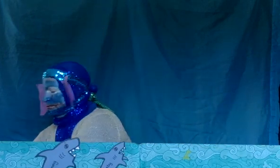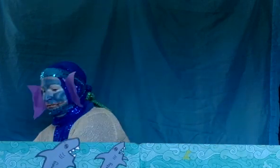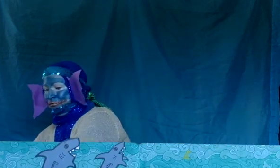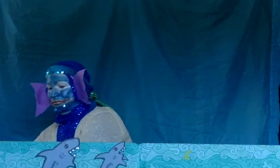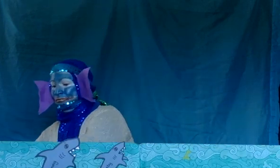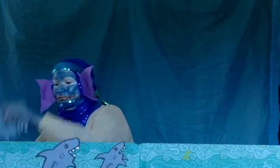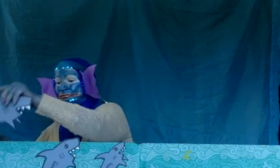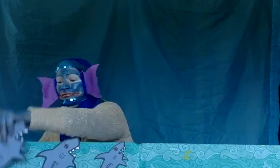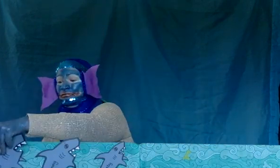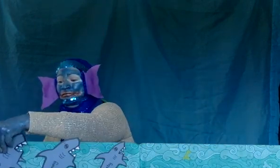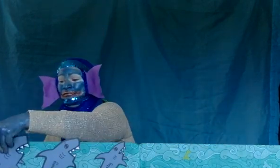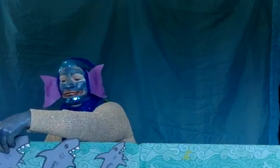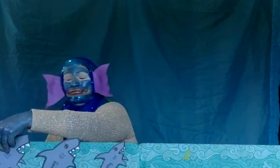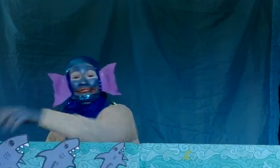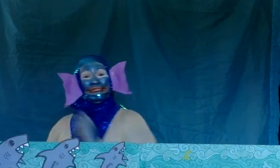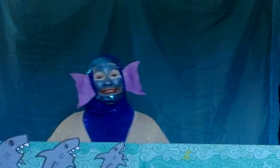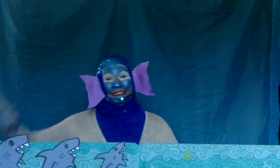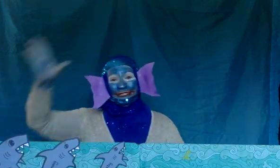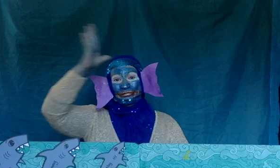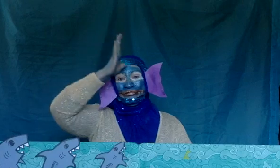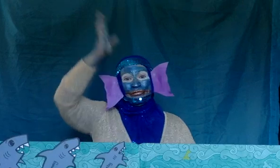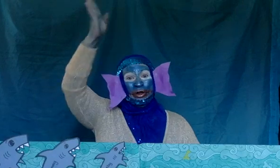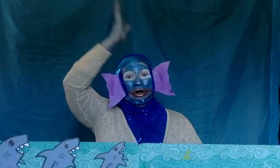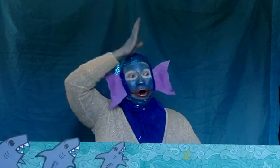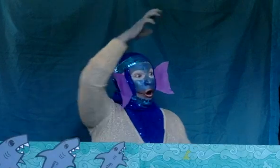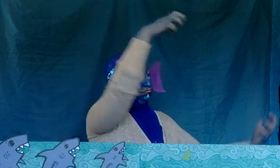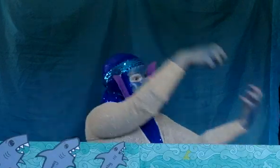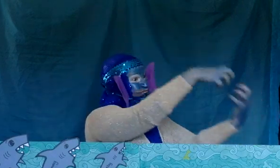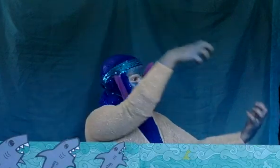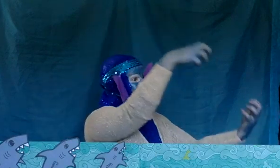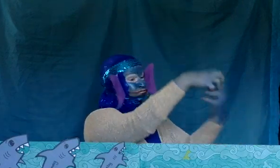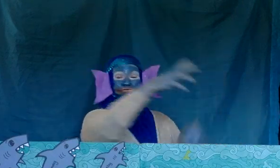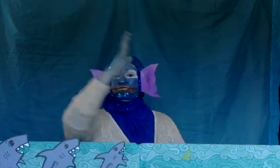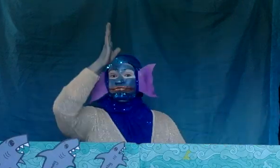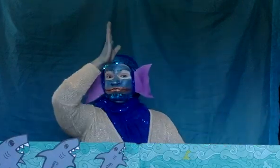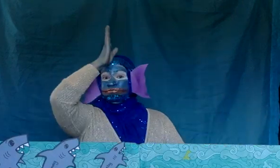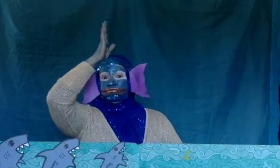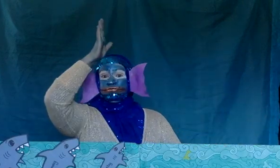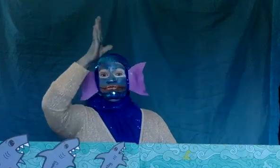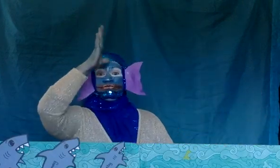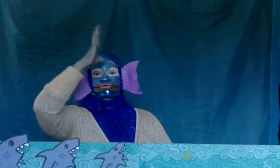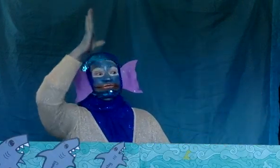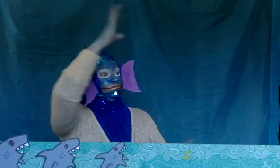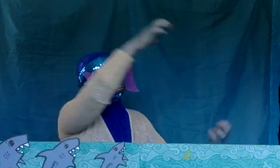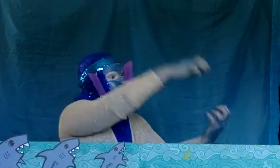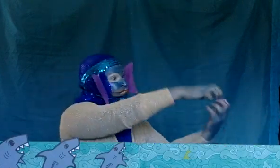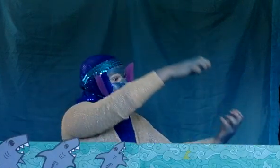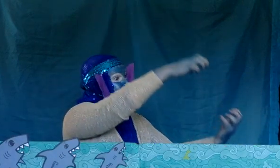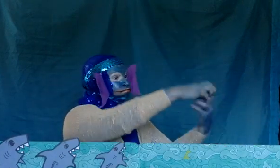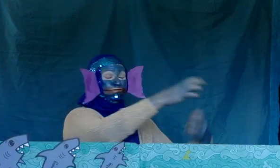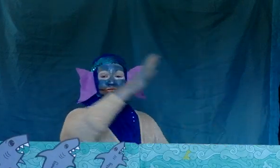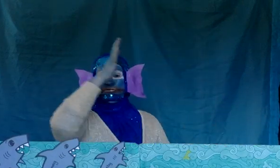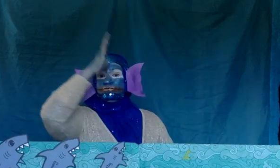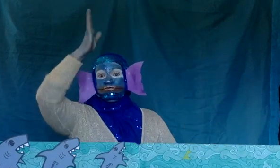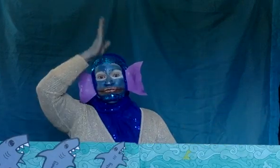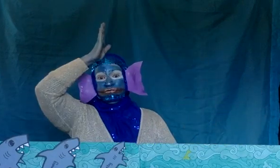Daddy Shark. Do-do-do-do-do-do. (3X) Daddy Shark.